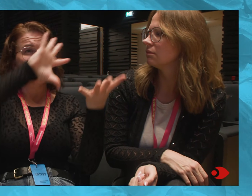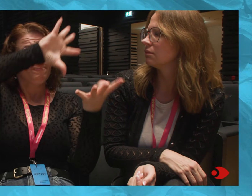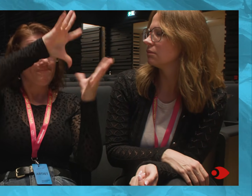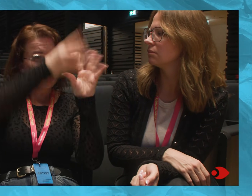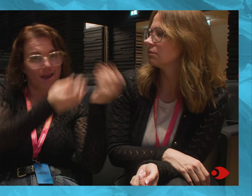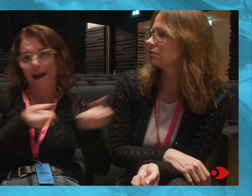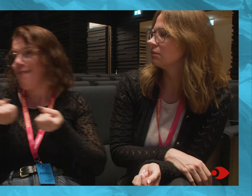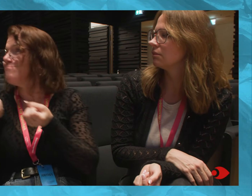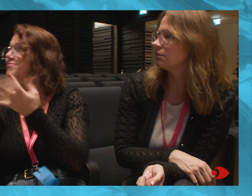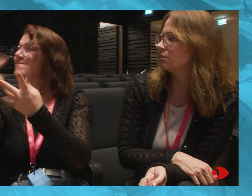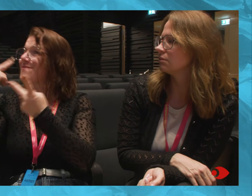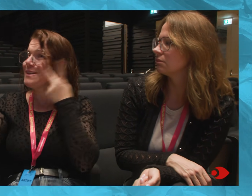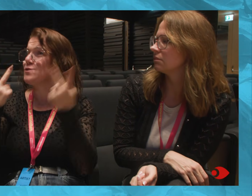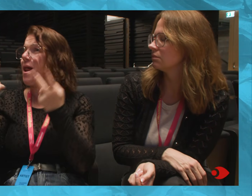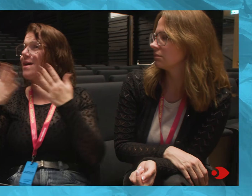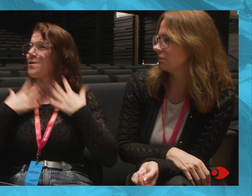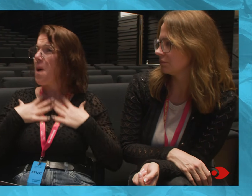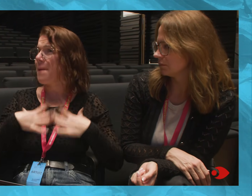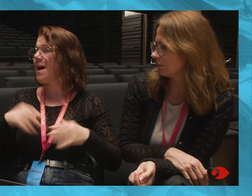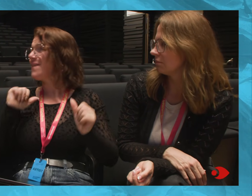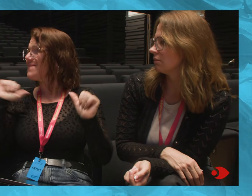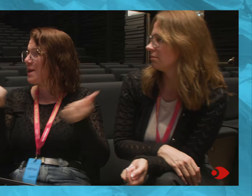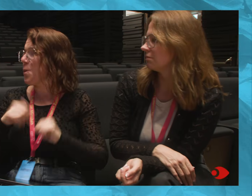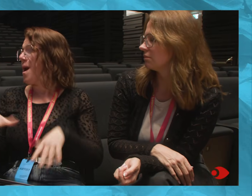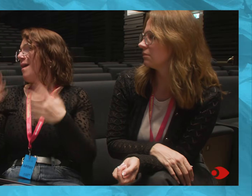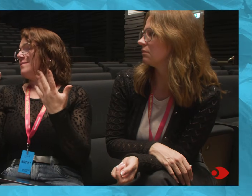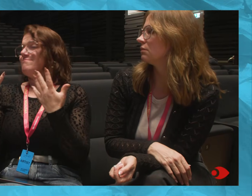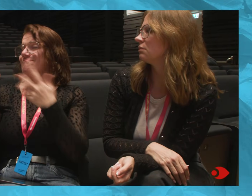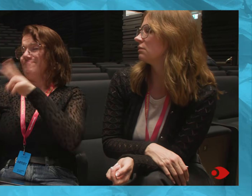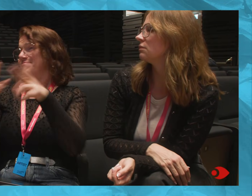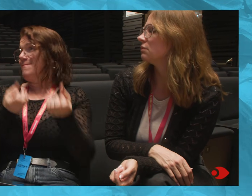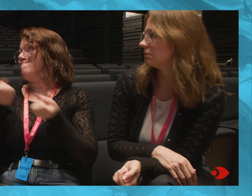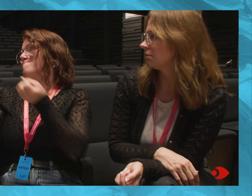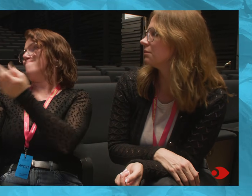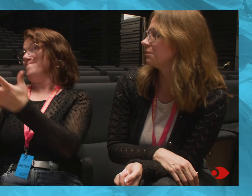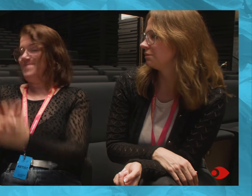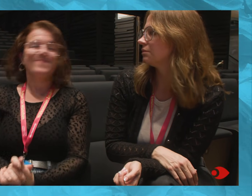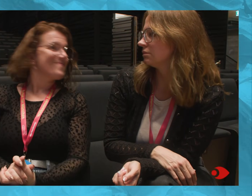und erarbeiten die Aussage hinter den Songs. Das setzen wir dann visuell um, mit dem Körper und figürlich.